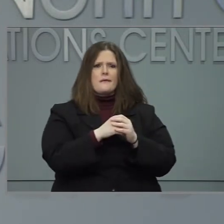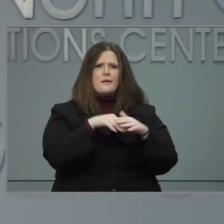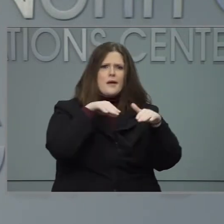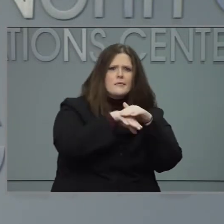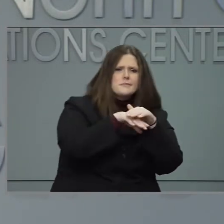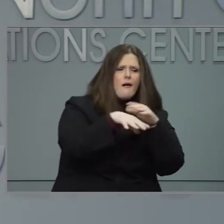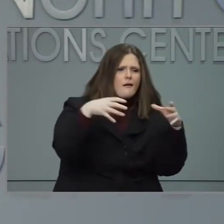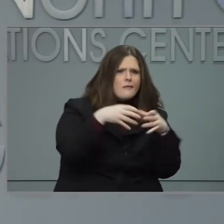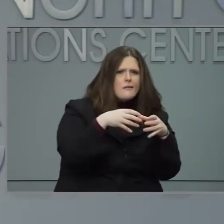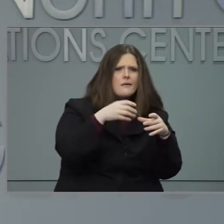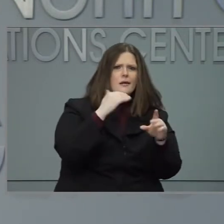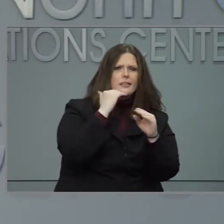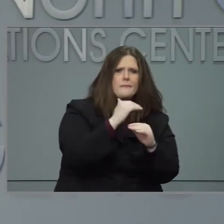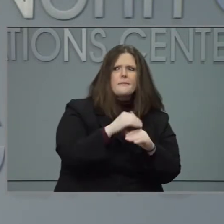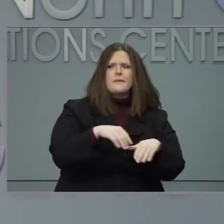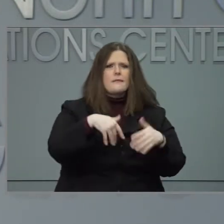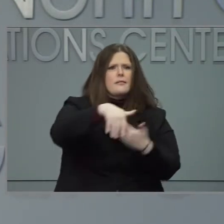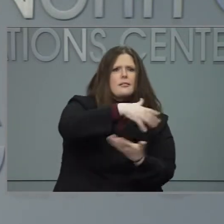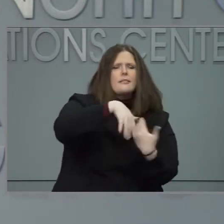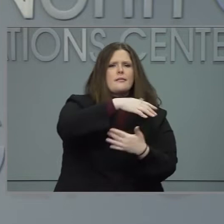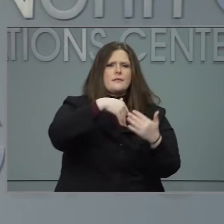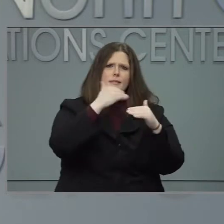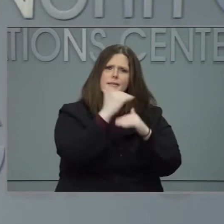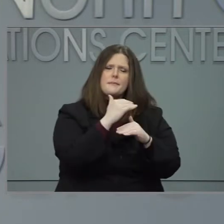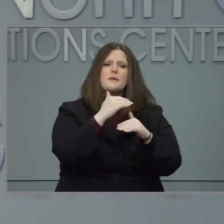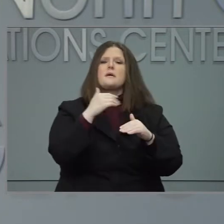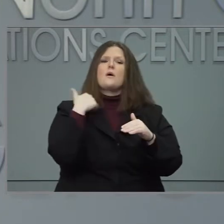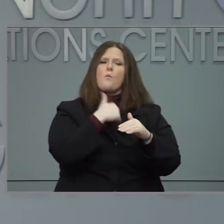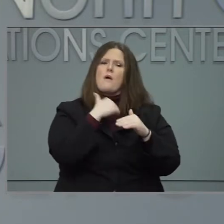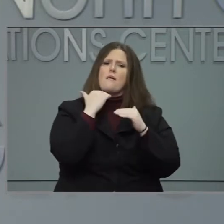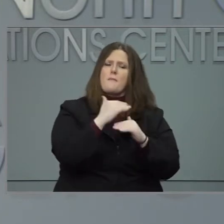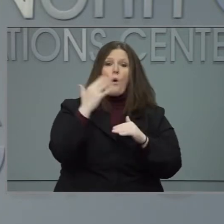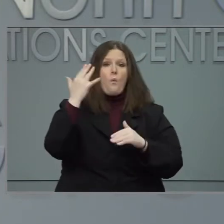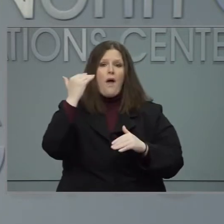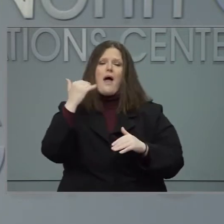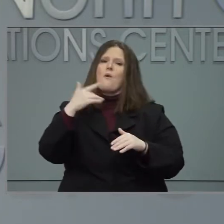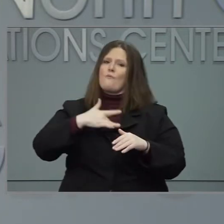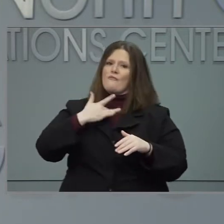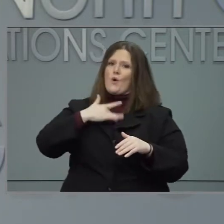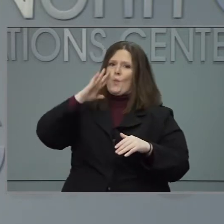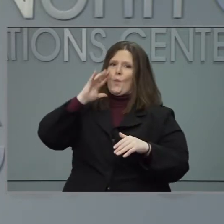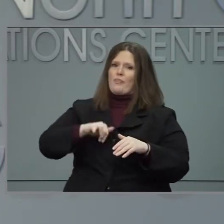se reúnan elles en donde se puede transmitir el virus, nosotros pensamos que este es